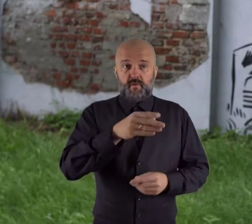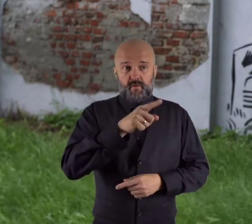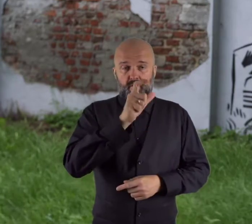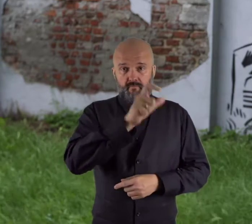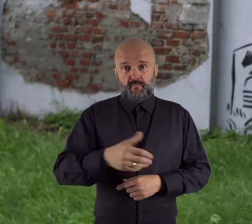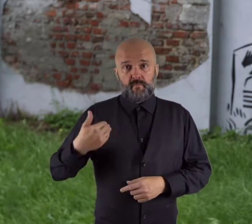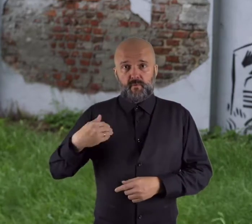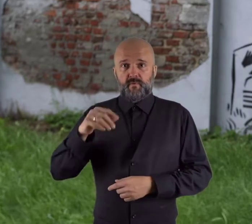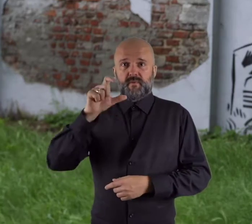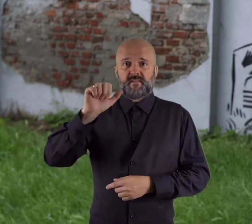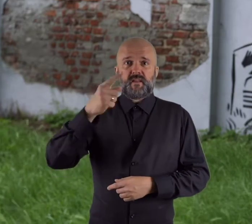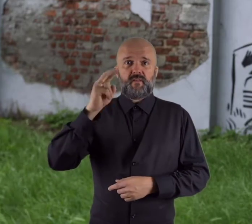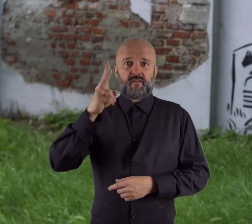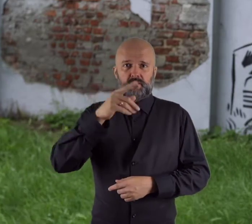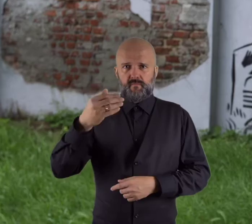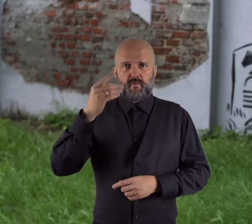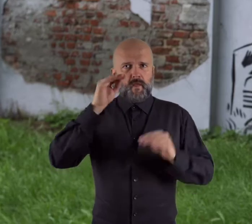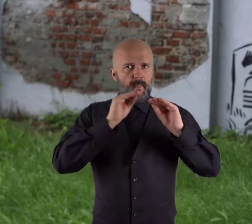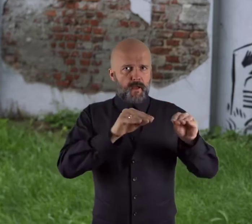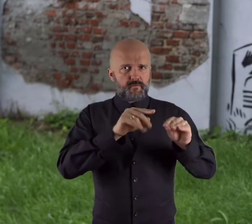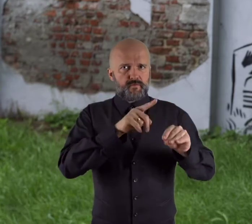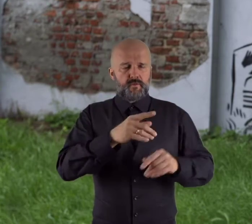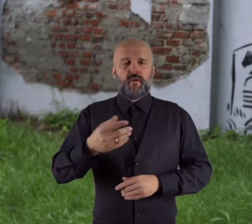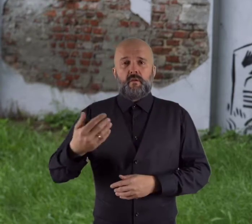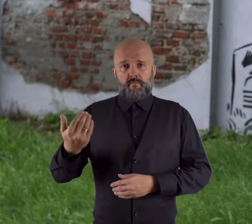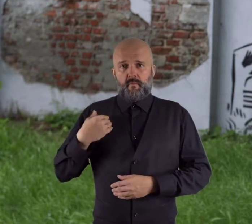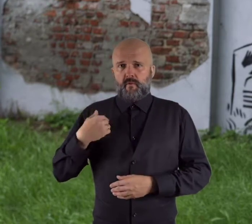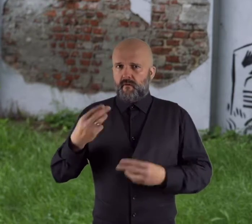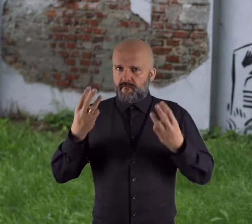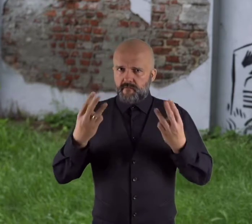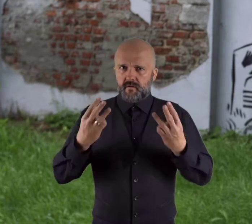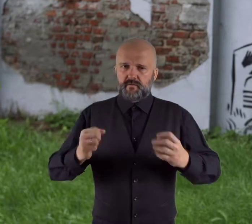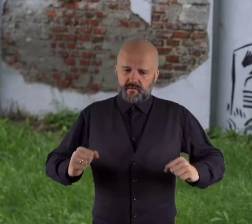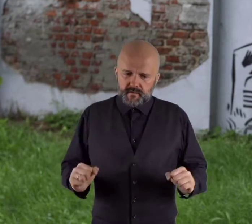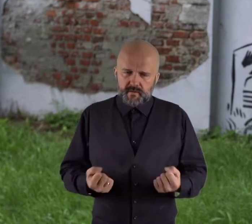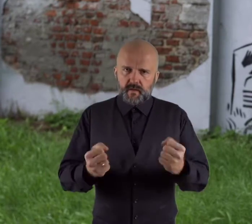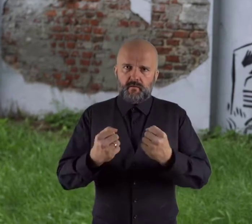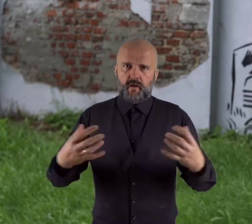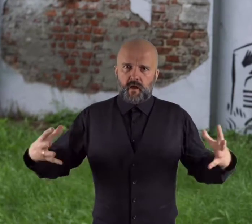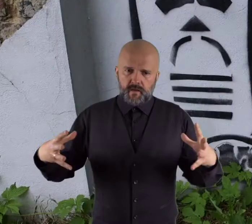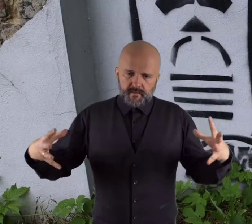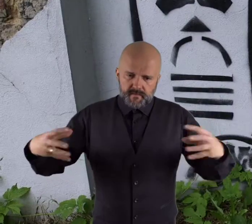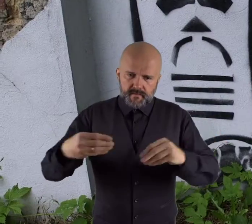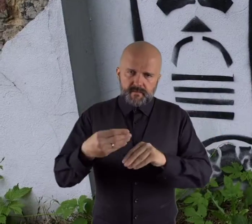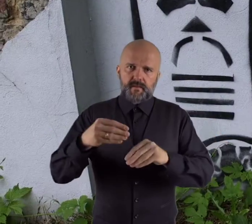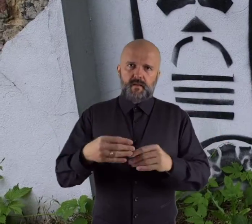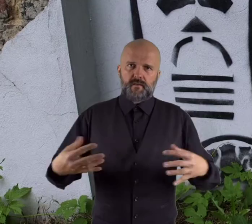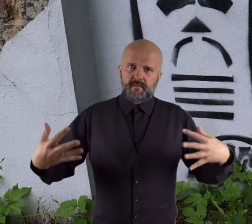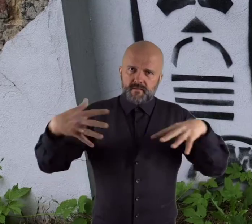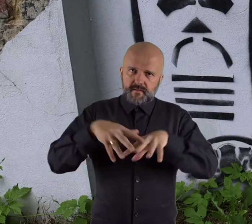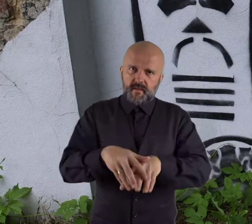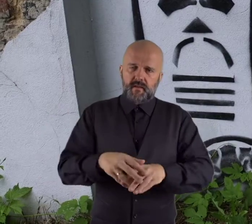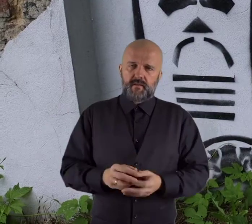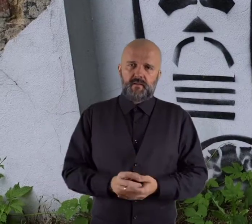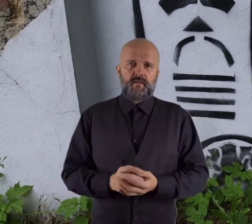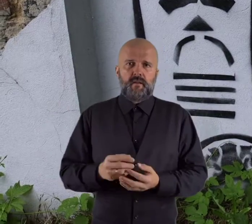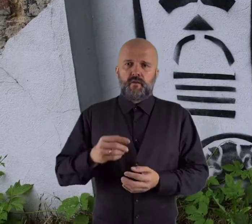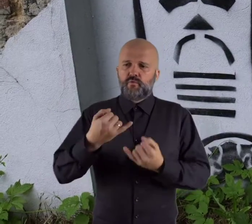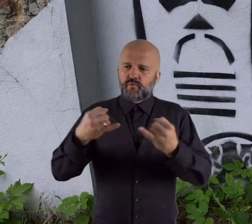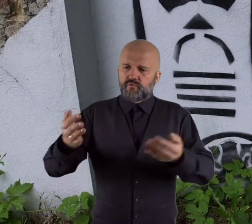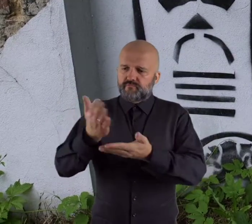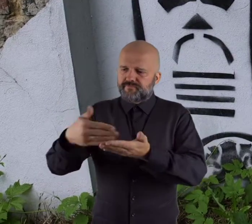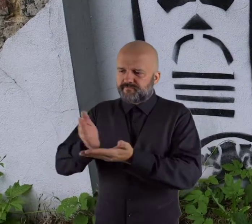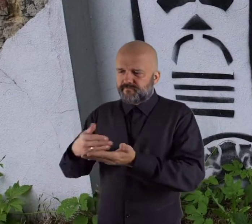Zysze Plocker był cadykiem dla którego bardzo ważne było działanie na rzecz scalania różnych odłamów judaizmu.